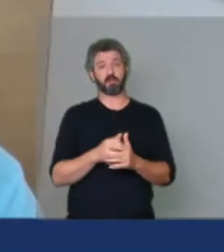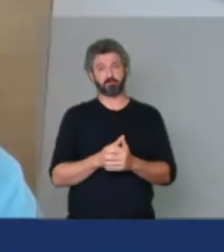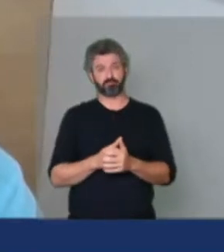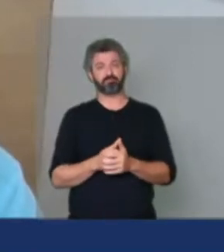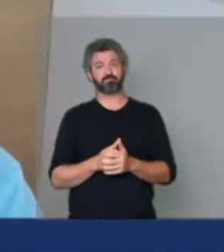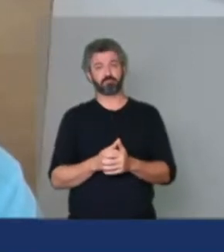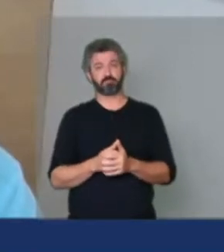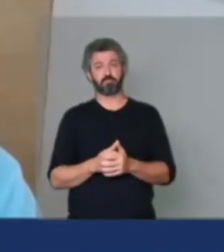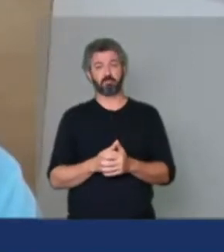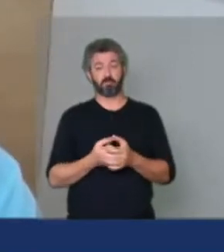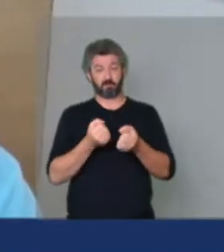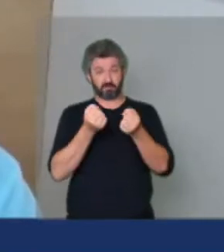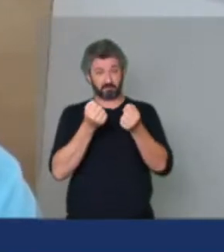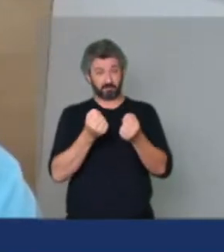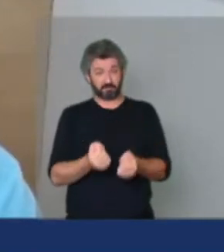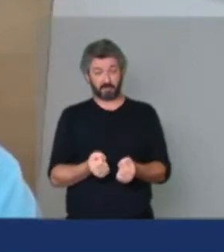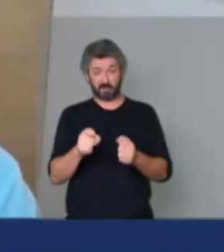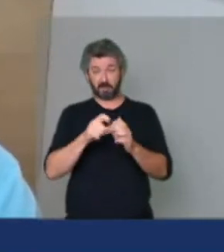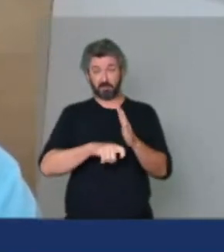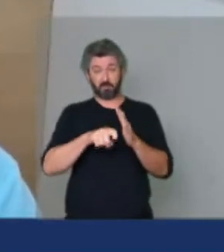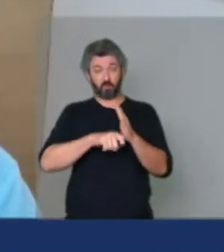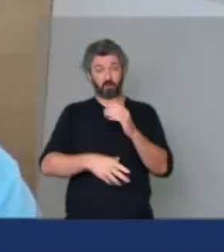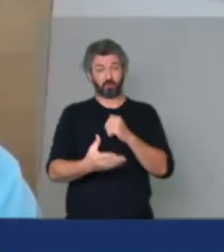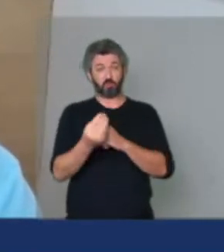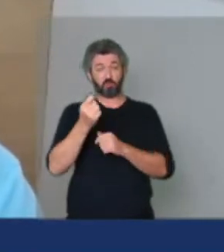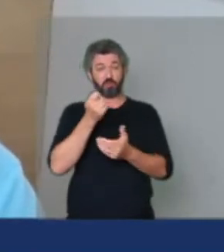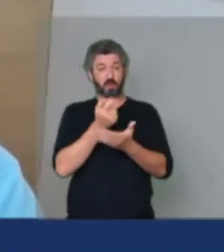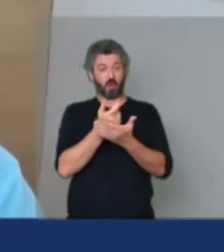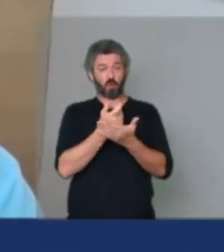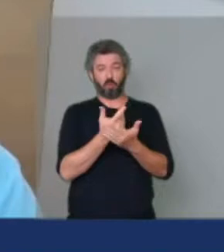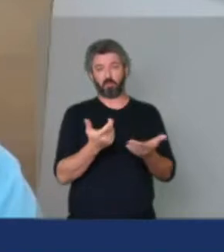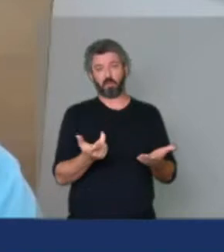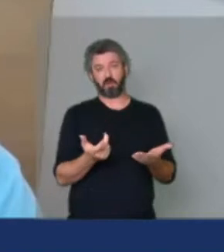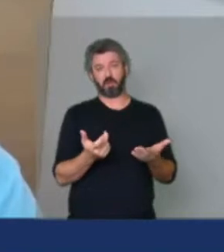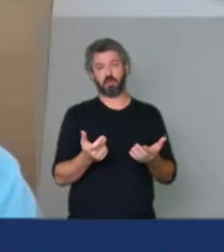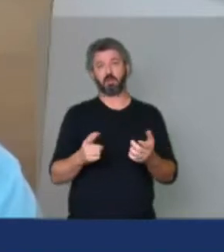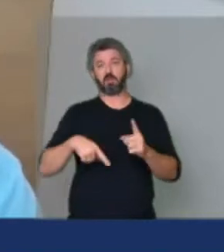TRIBUTO SOBRE O CONSUMO E SOBRE A PRODUÇÃO E SOBRE A FOLHA DE PAGAMENTOS E ALIVIAR A RENDA... ALIVIAR O PATRIMÔ